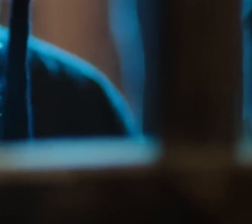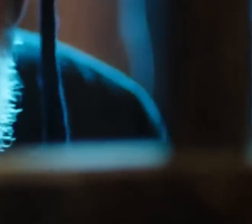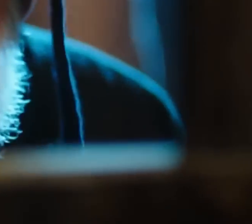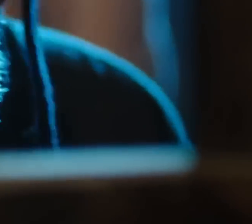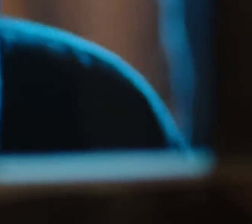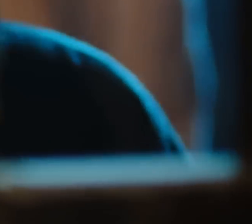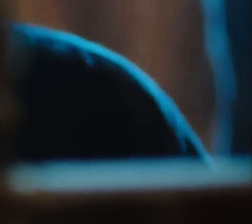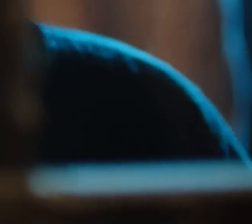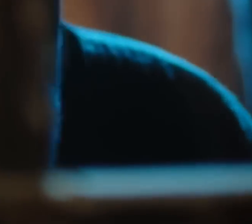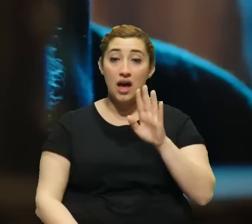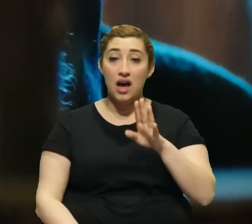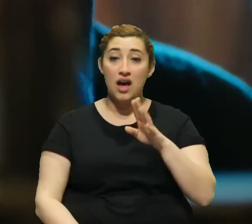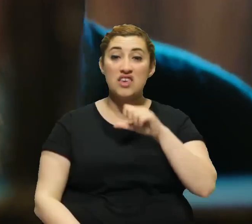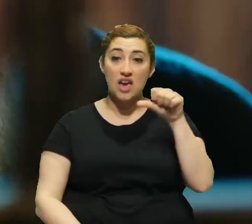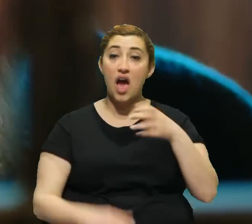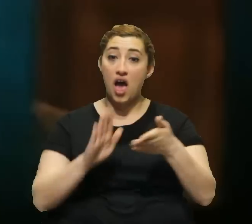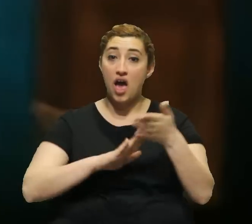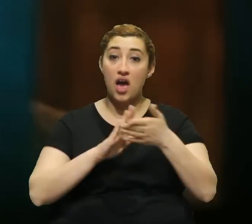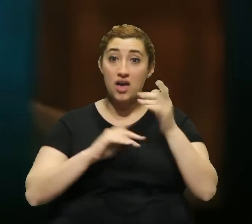Ha yağ da sürdü mü yağ?